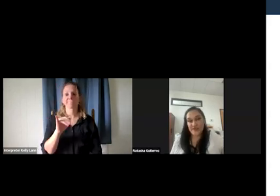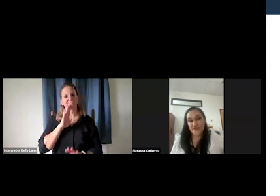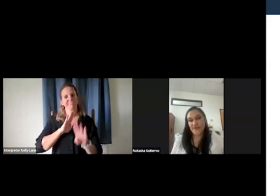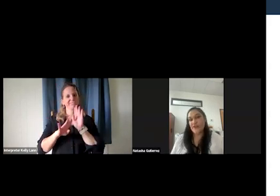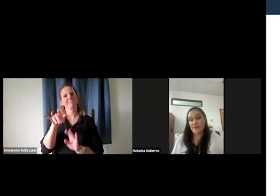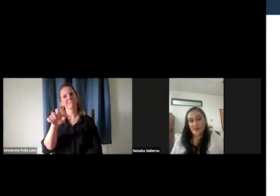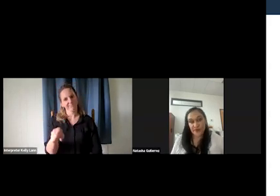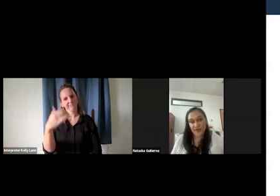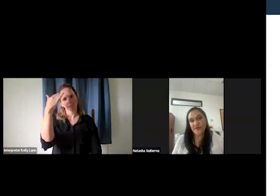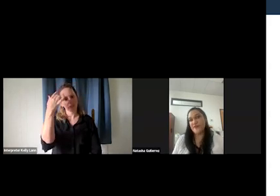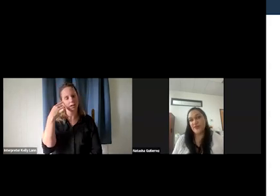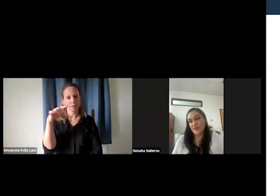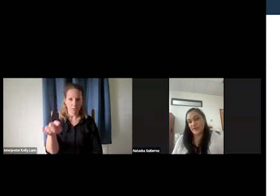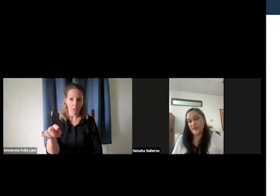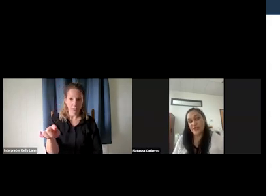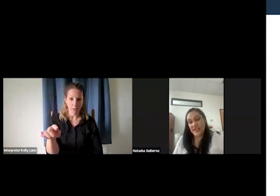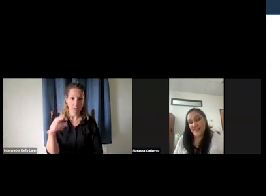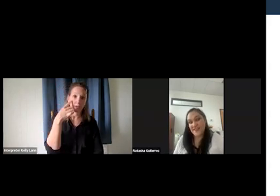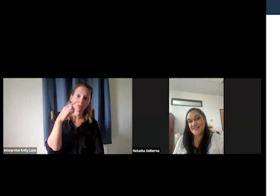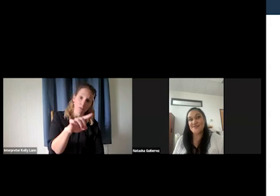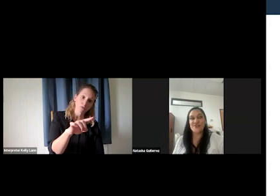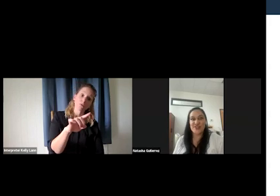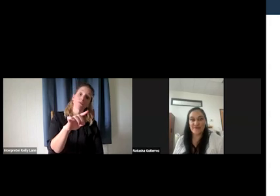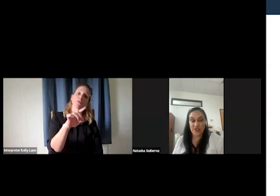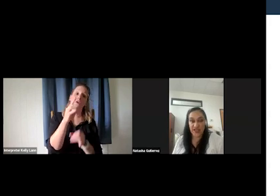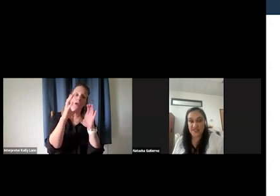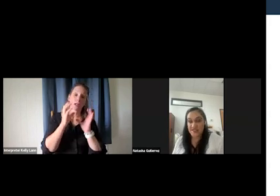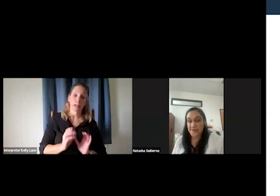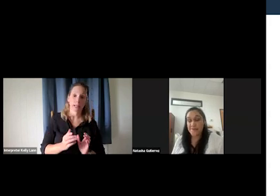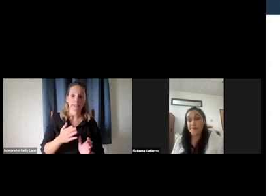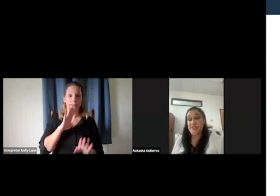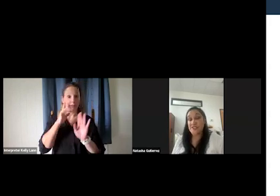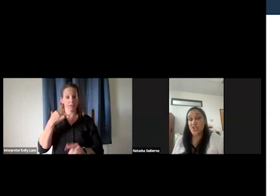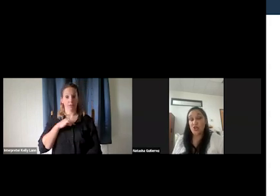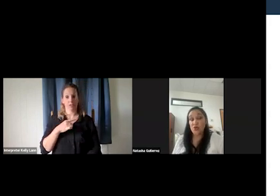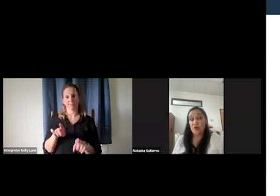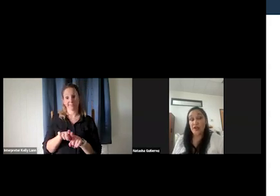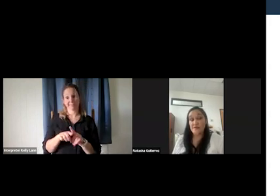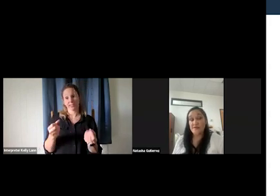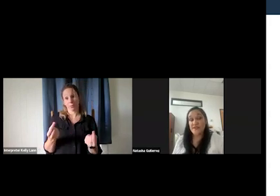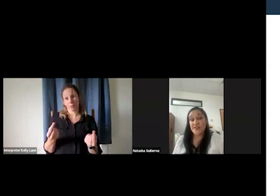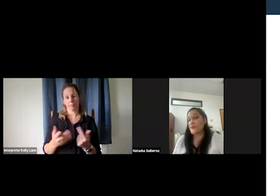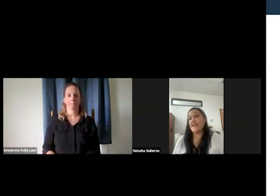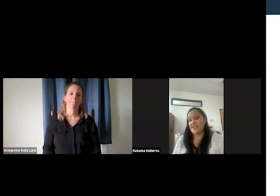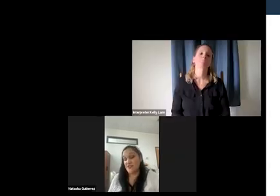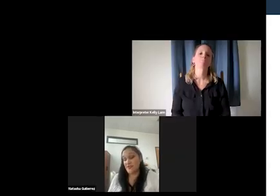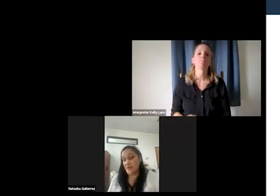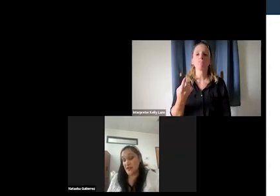Sé que es frustrante para ustedes y para sus clientes también lo es para nosotros. Así que es algo que pueden hacer.